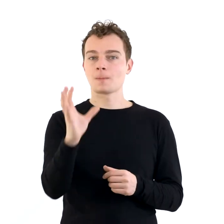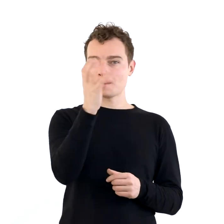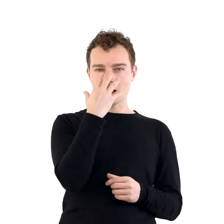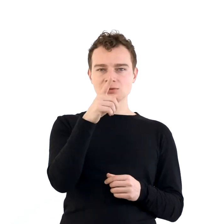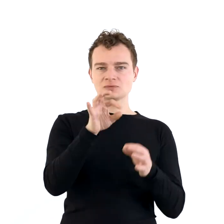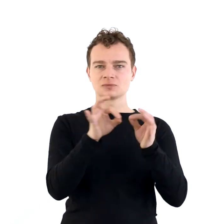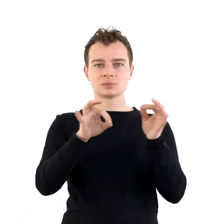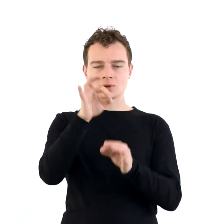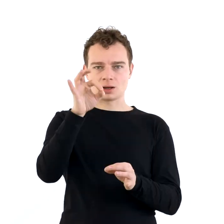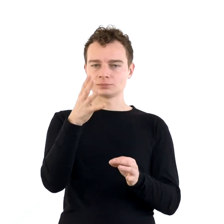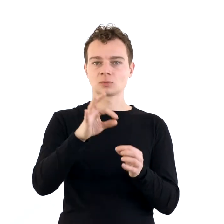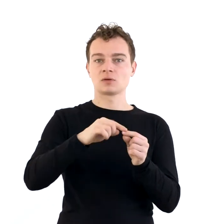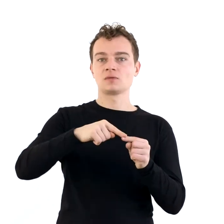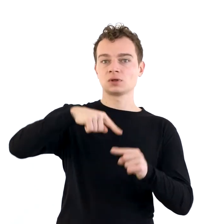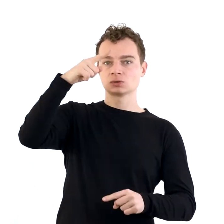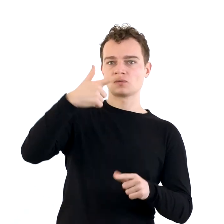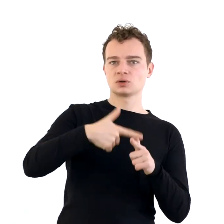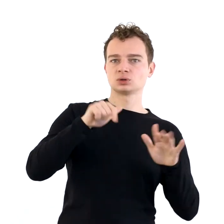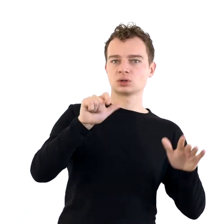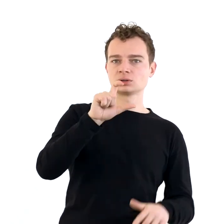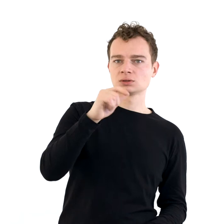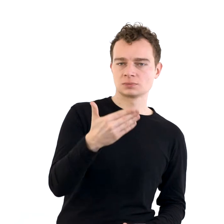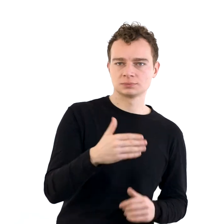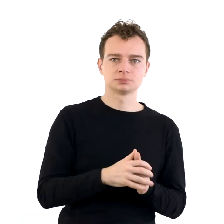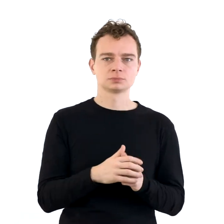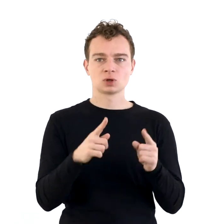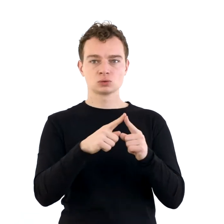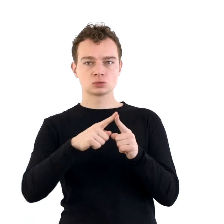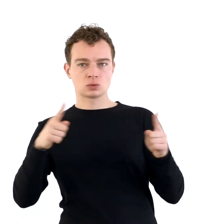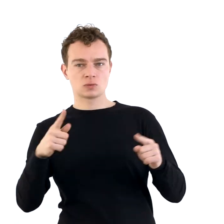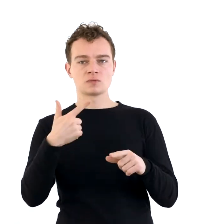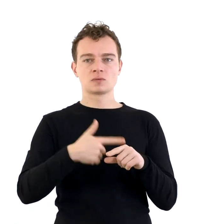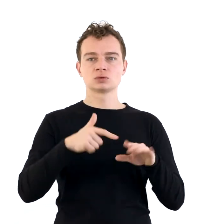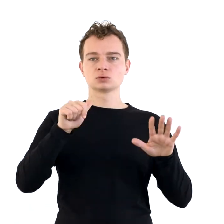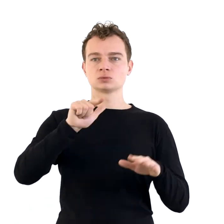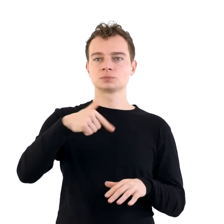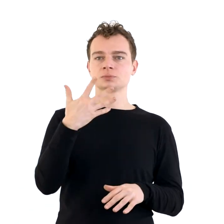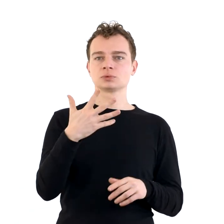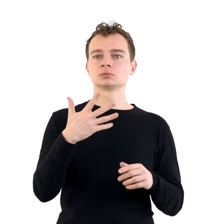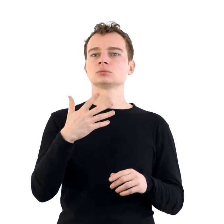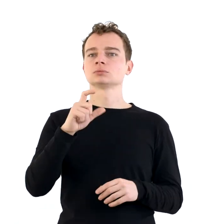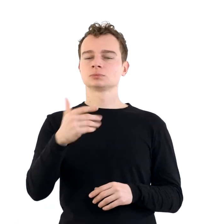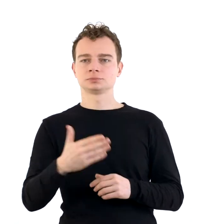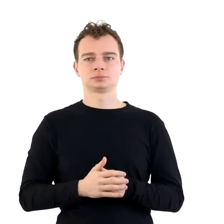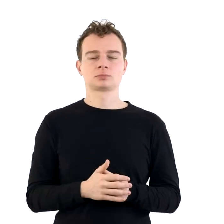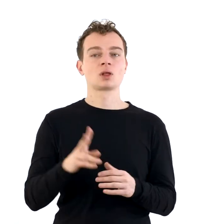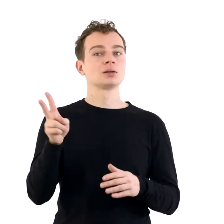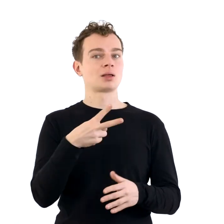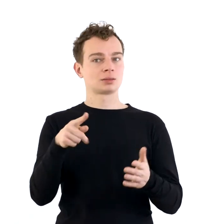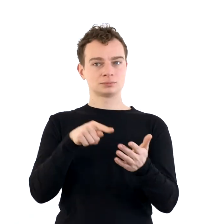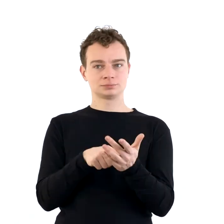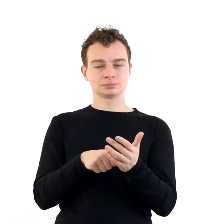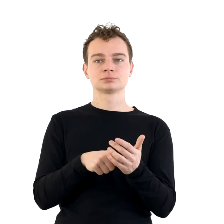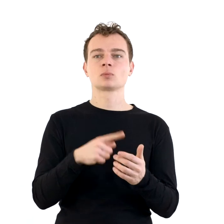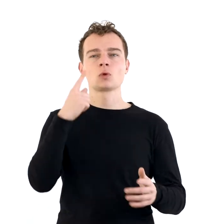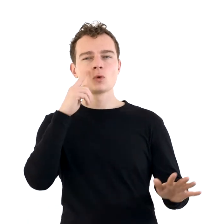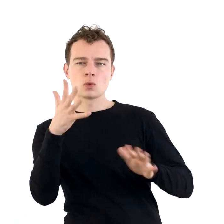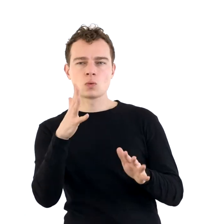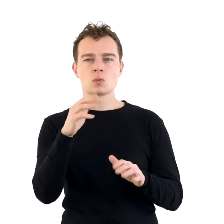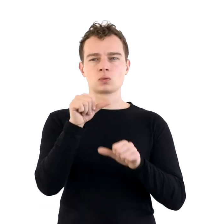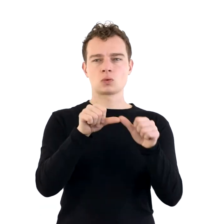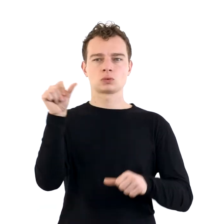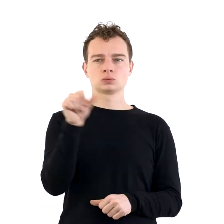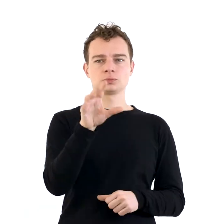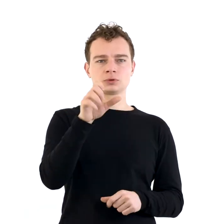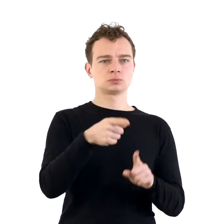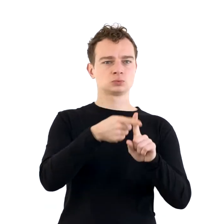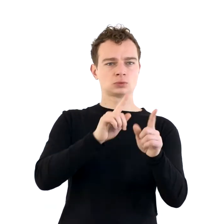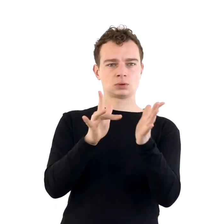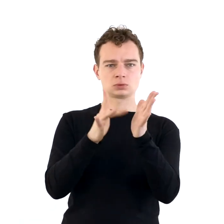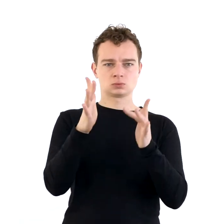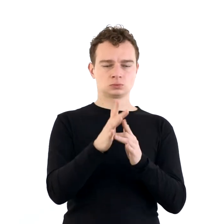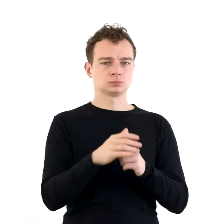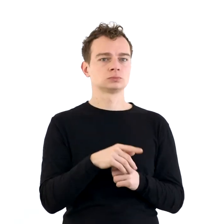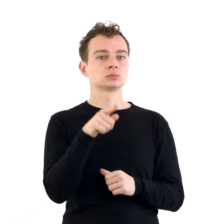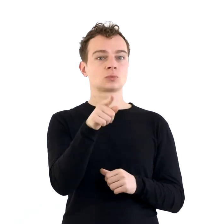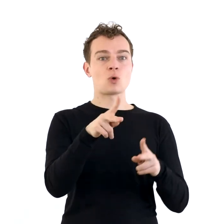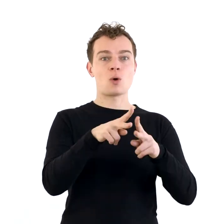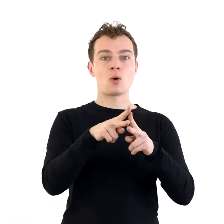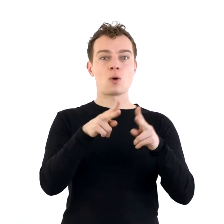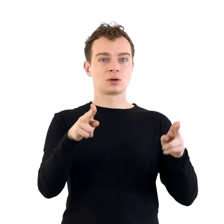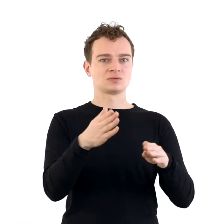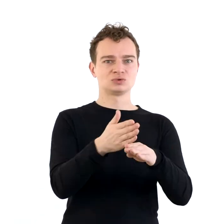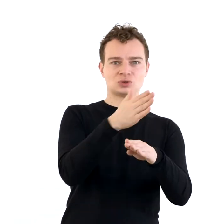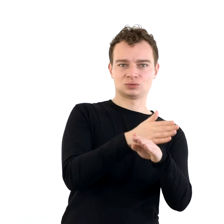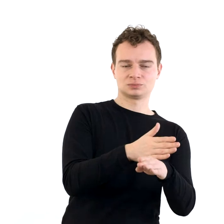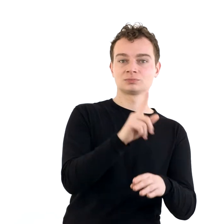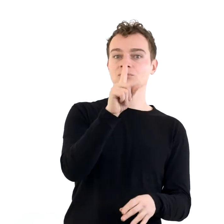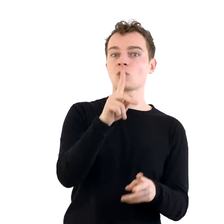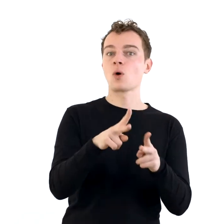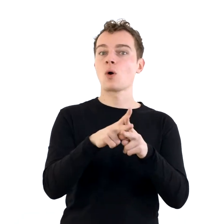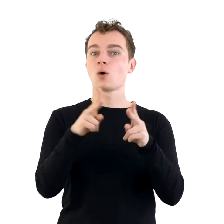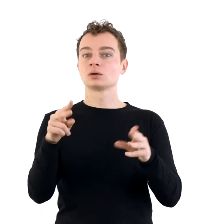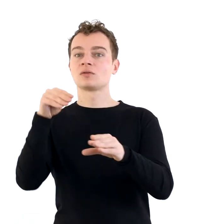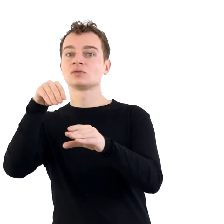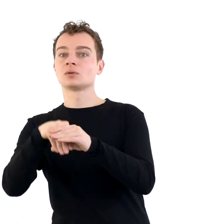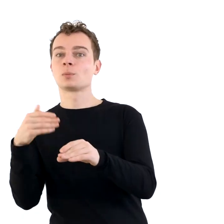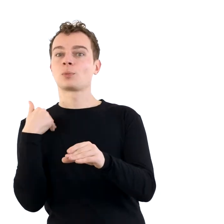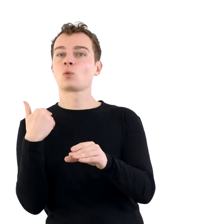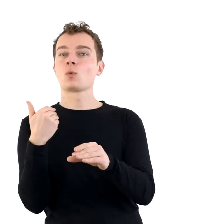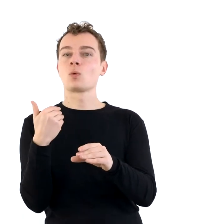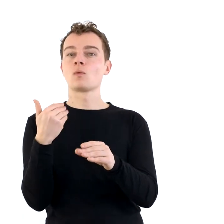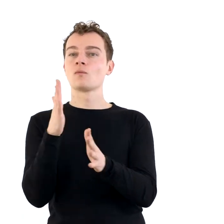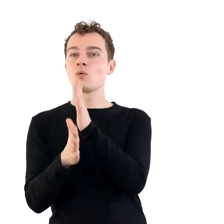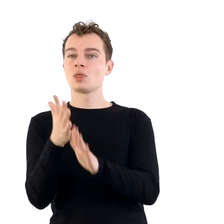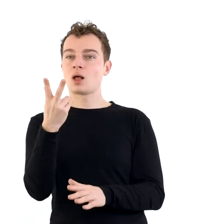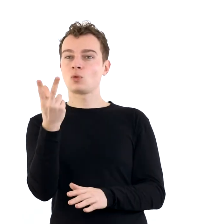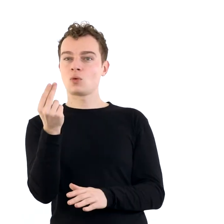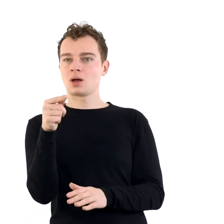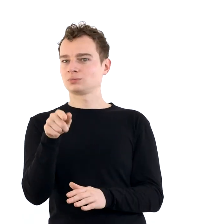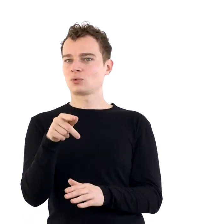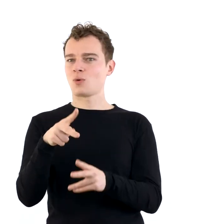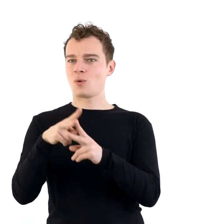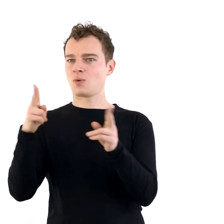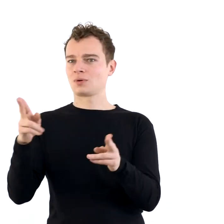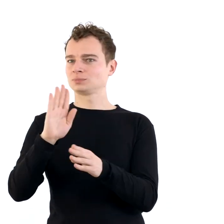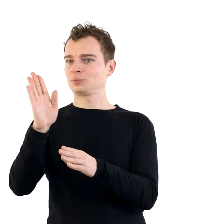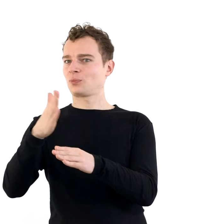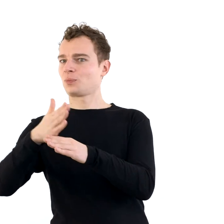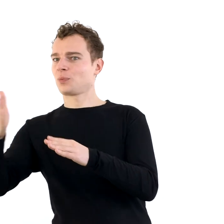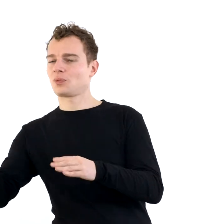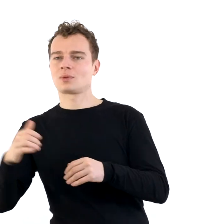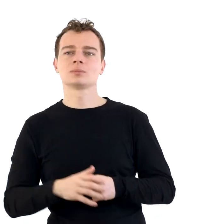Maska ma wymiary wys. 26 cm i szer. 26,5 cm, datowana jest na ok. 1500 p.n.e., czyli jest starsza niż czasy wojny trojańskiej.